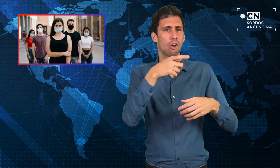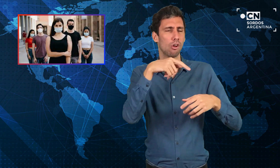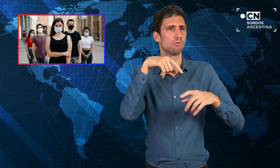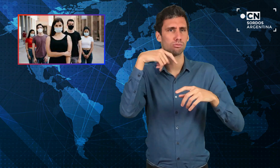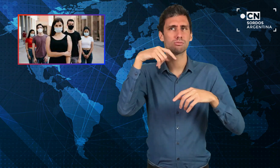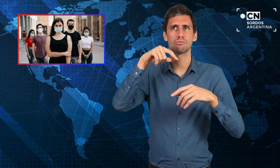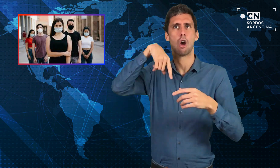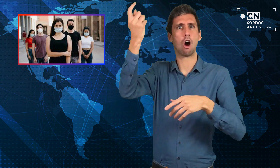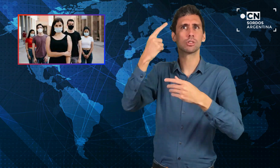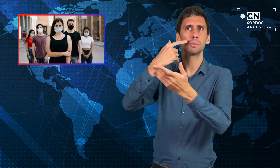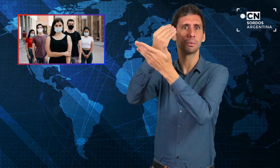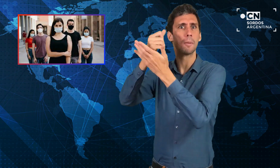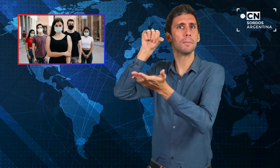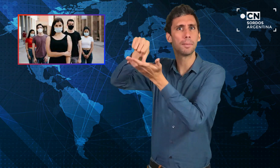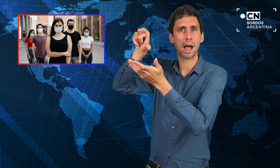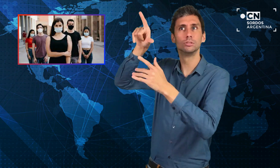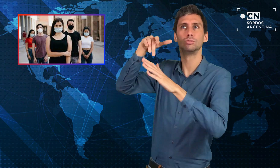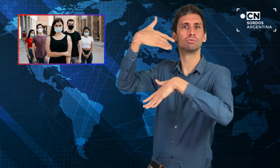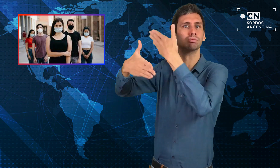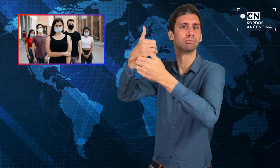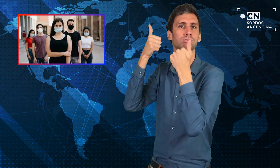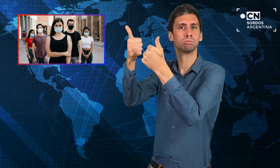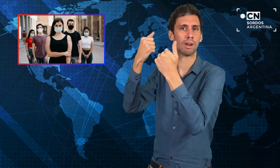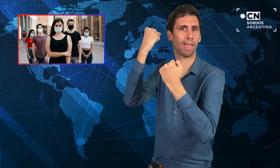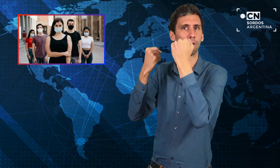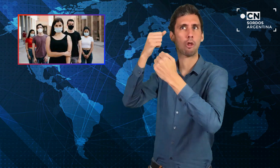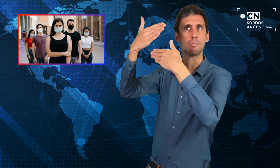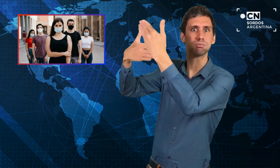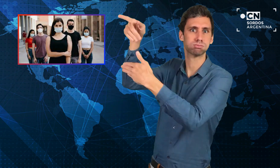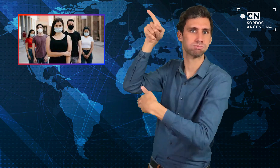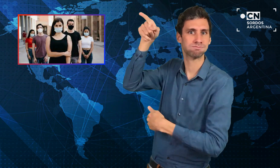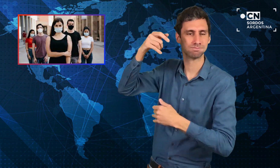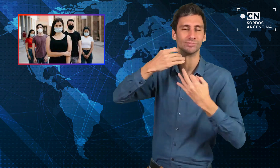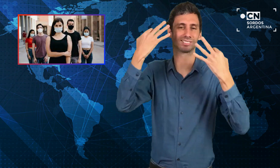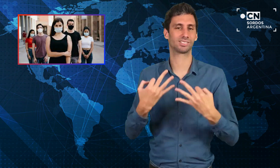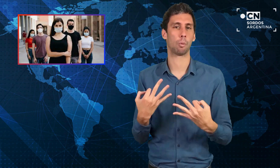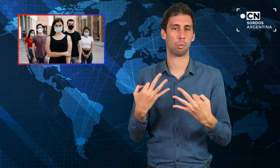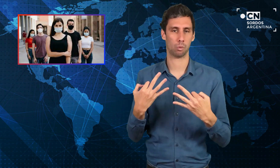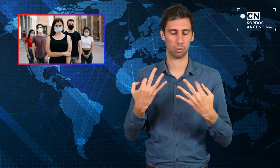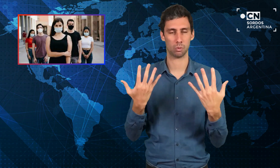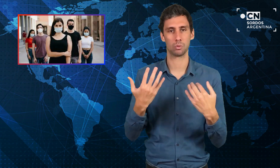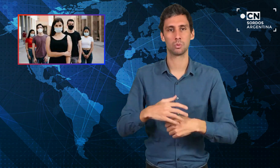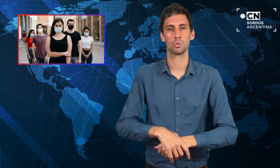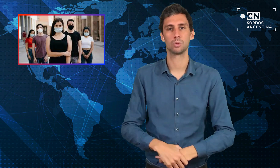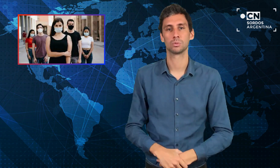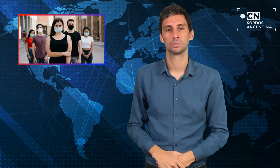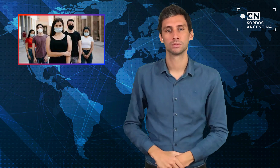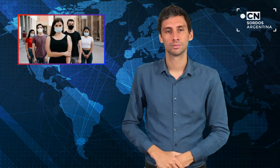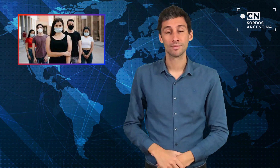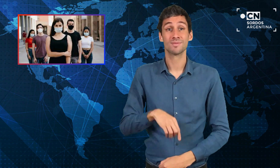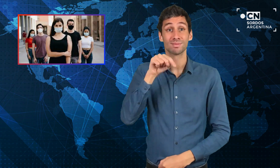Además de creer que allá tienen mejores posibilidades de desarrollo profesional.